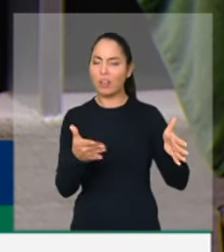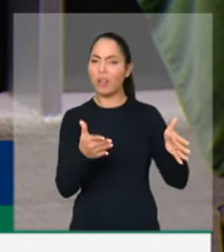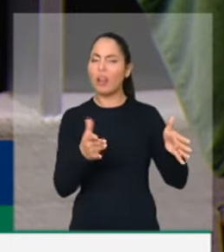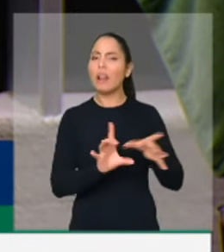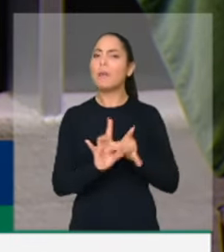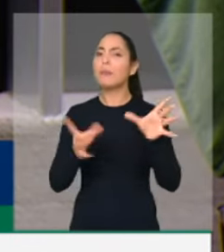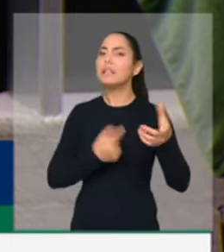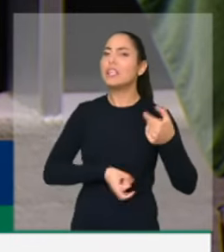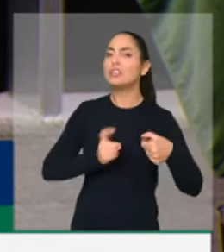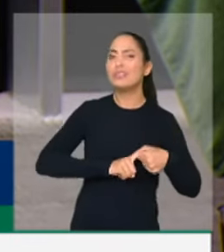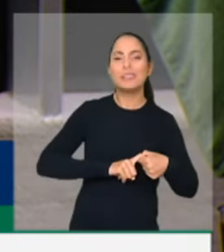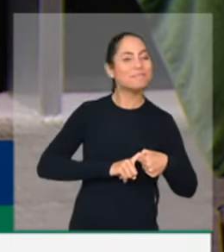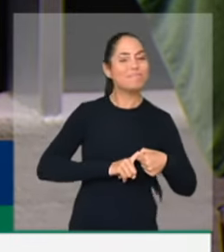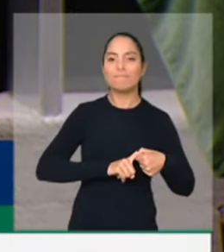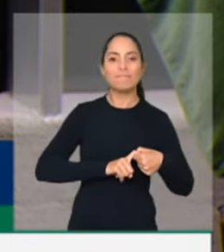NOSSO PARTIDO, SOFREMOS